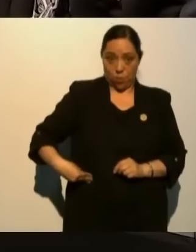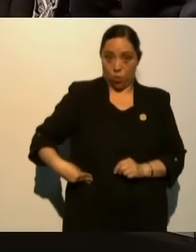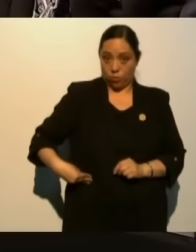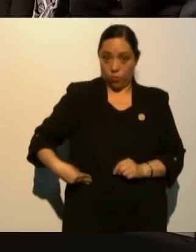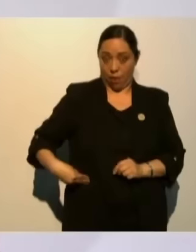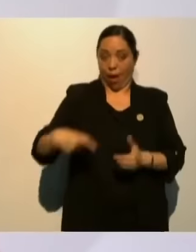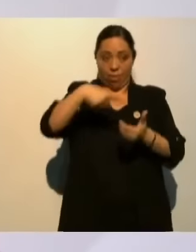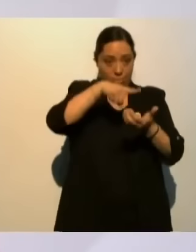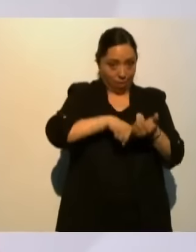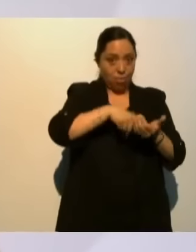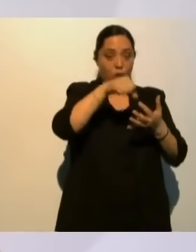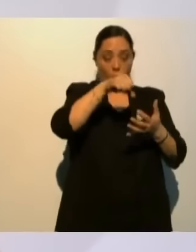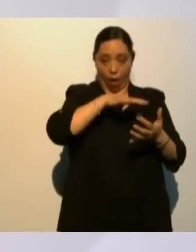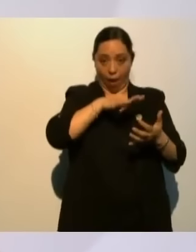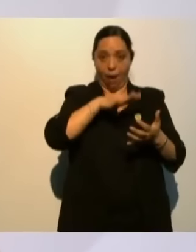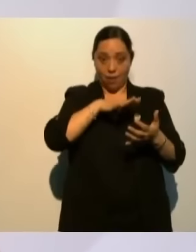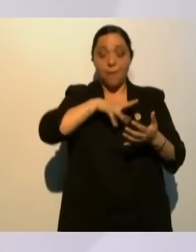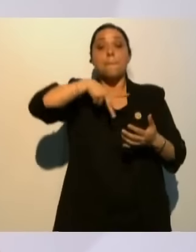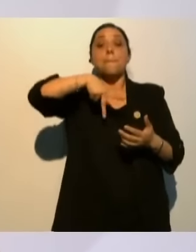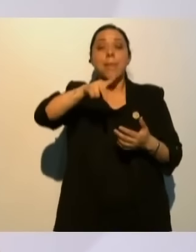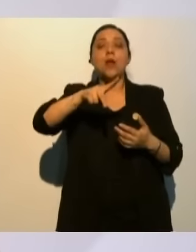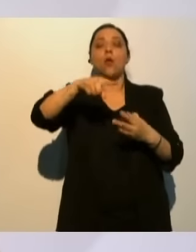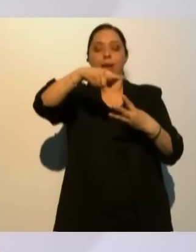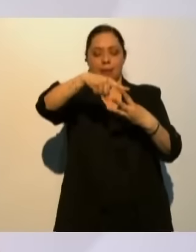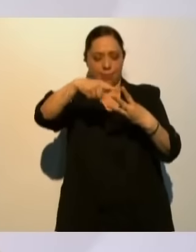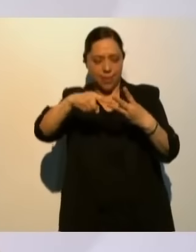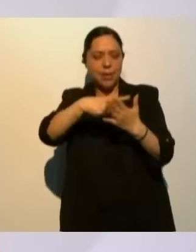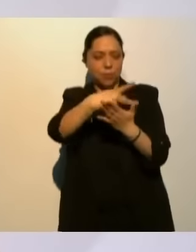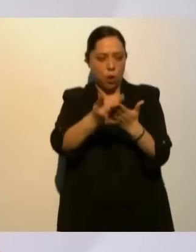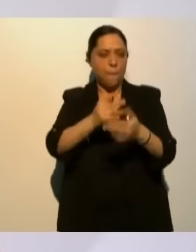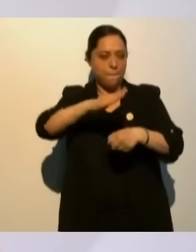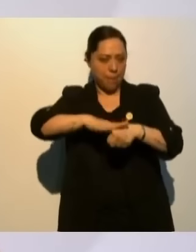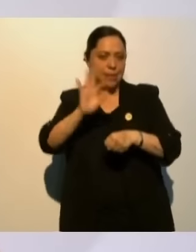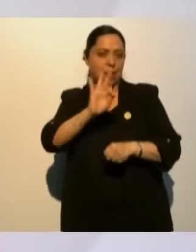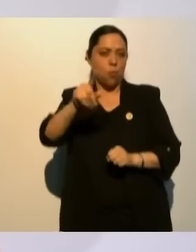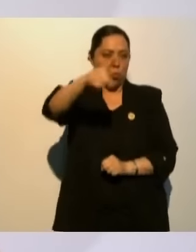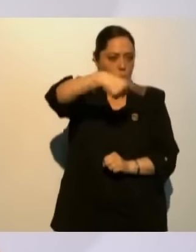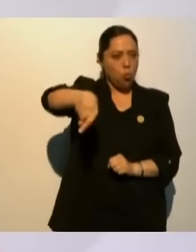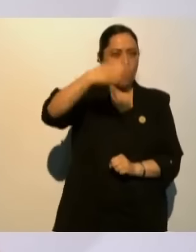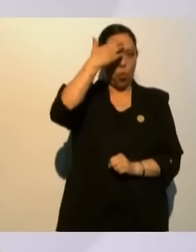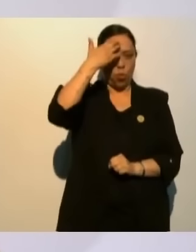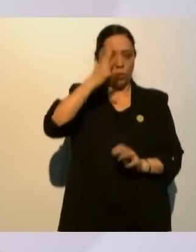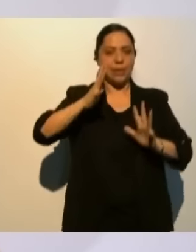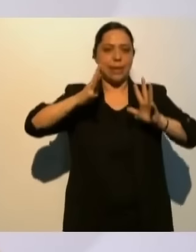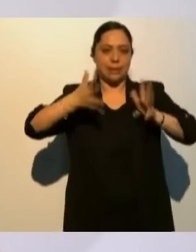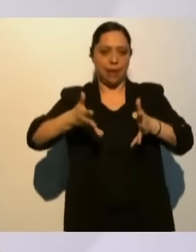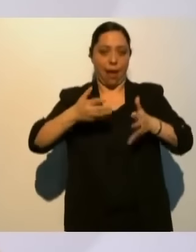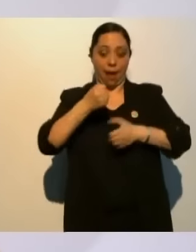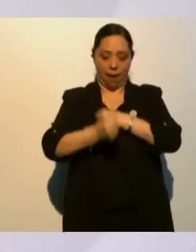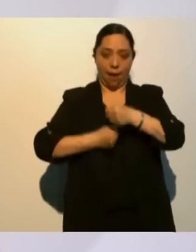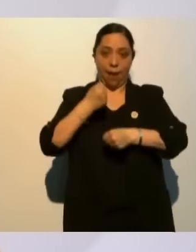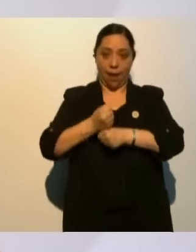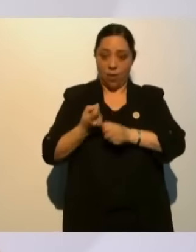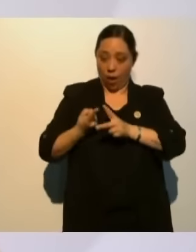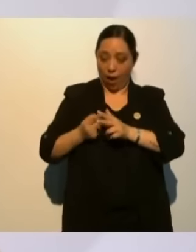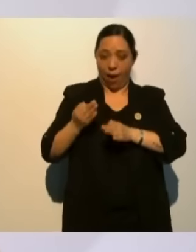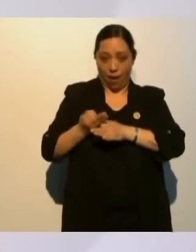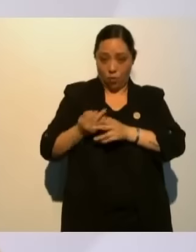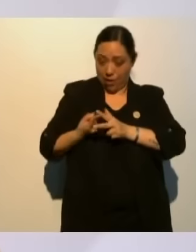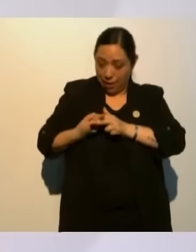tres programas más que seguramente ya los conocen que inician este año primero es